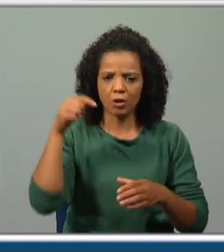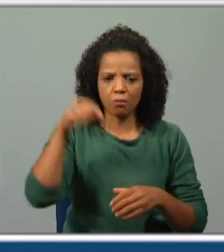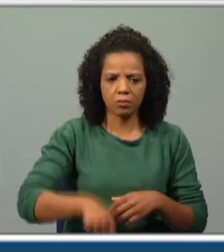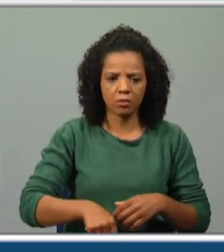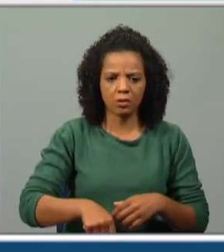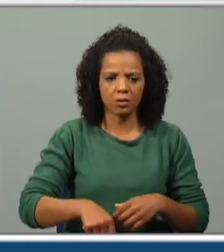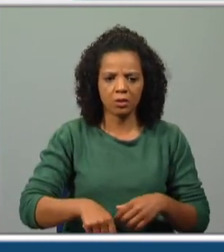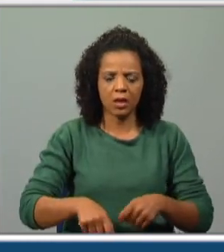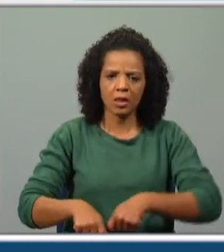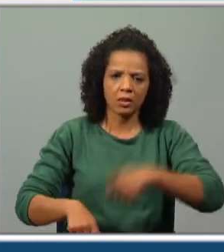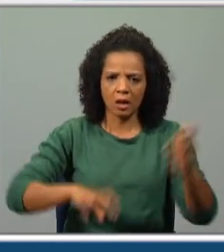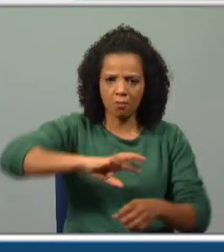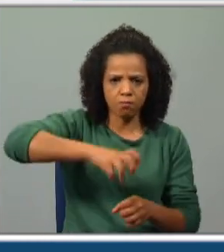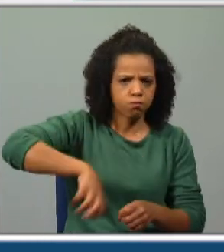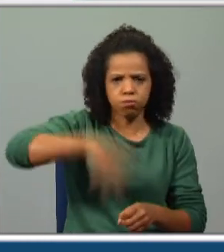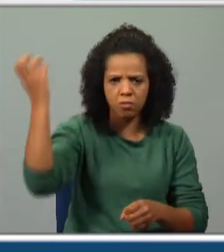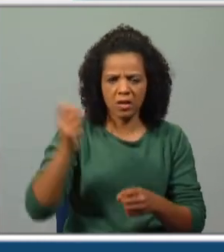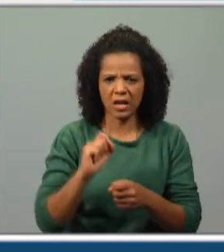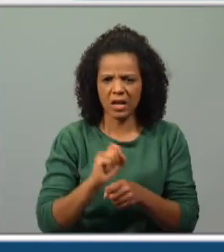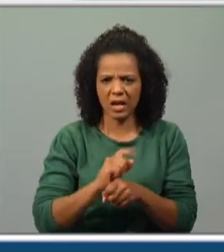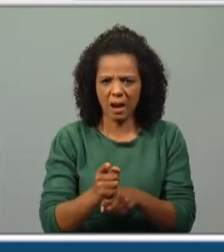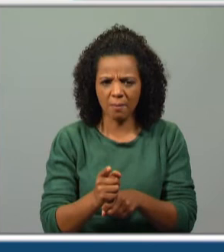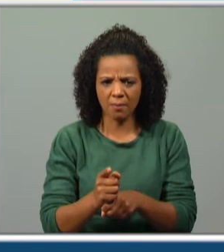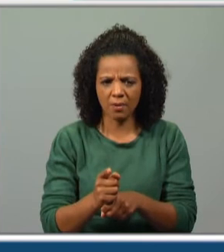tirando a tampa tudo muito rápido 脫掉蓋子太快了